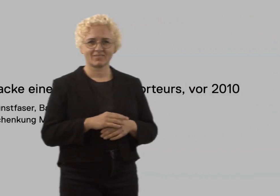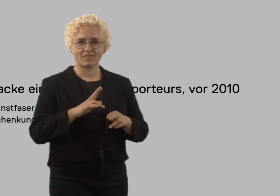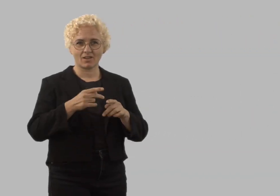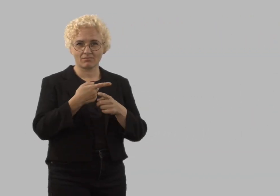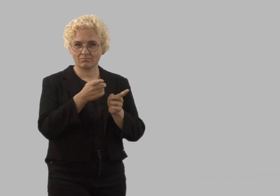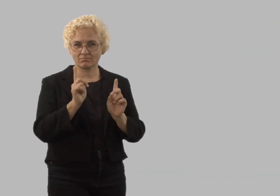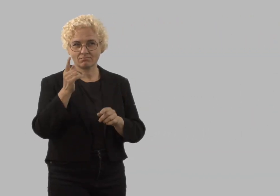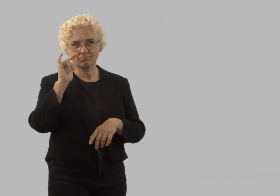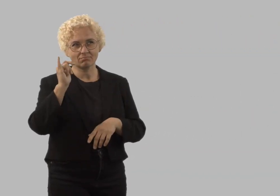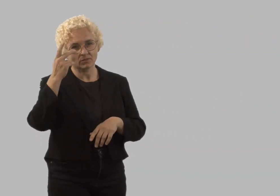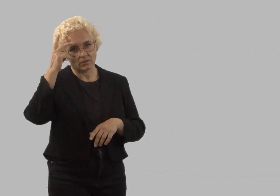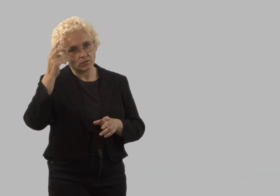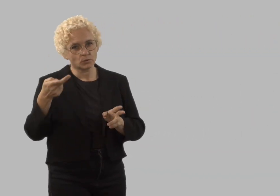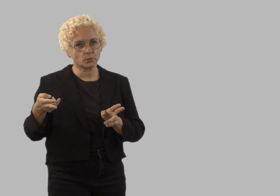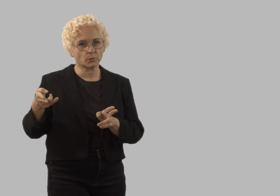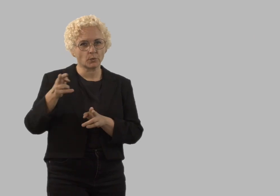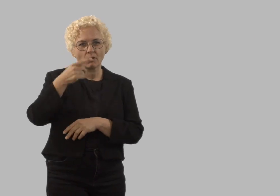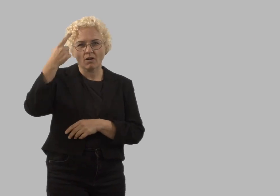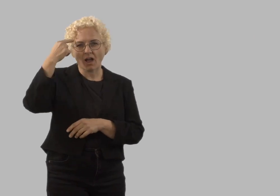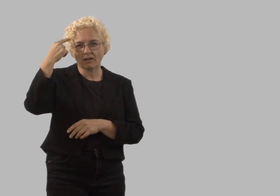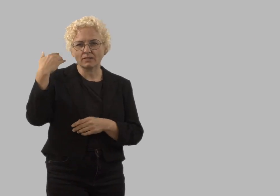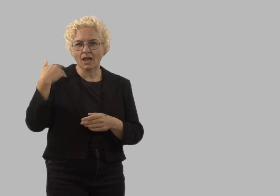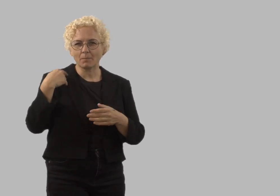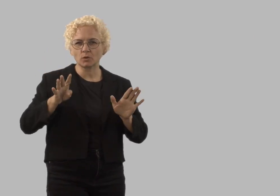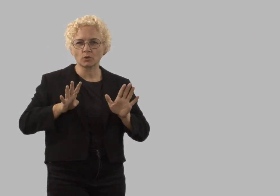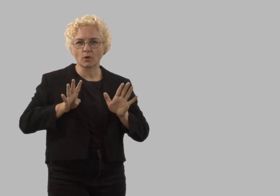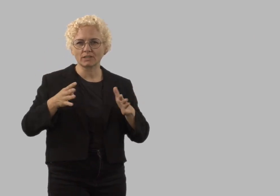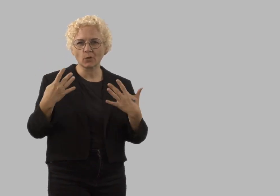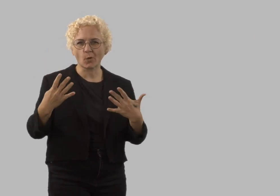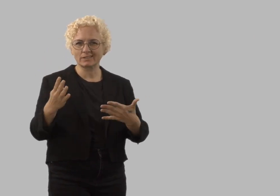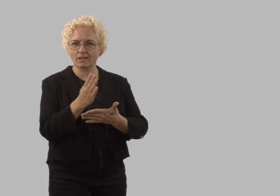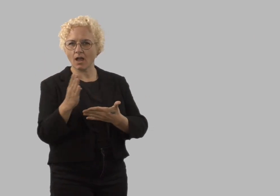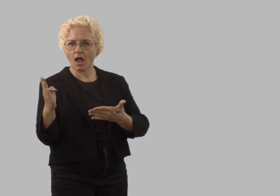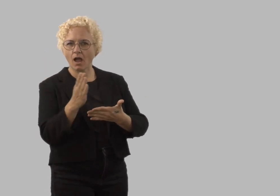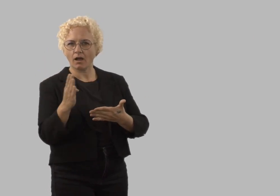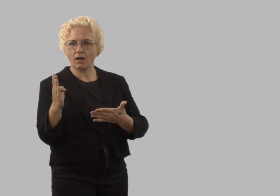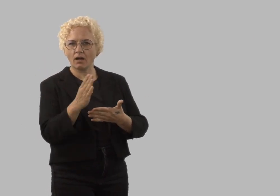Wenn man sich noch zurückerinnert an die 90er Jahre,